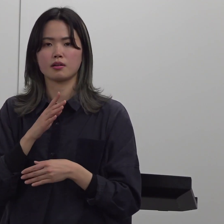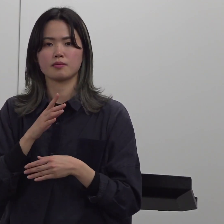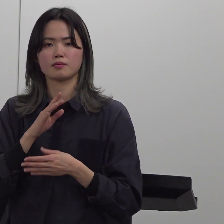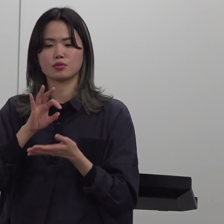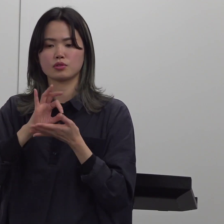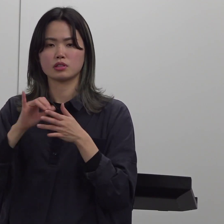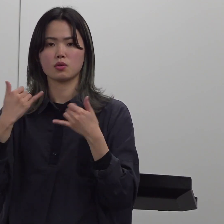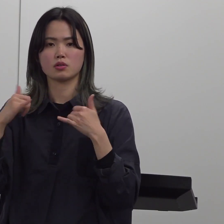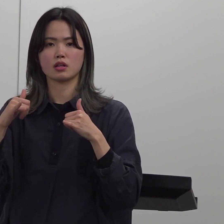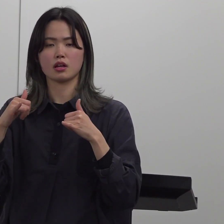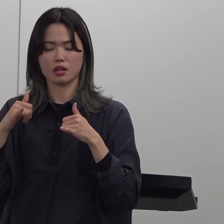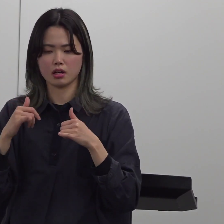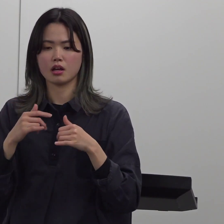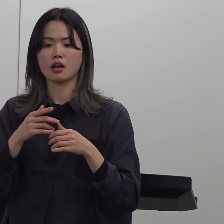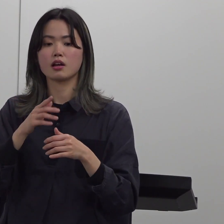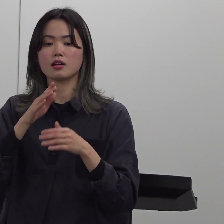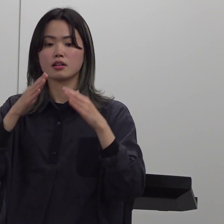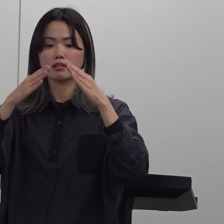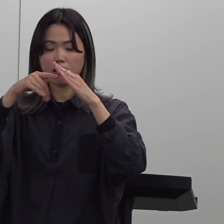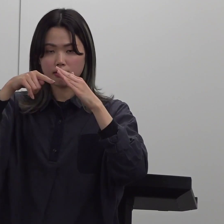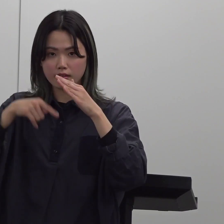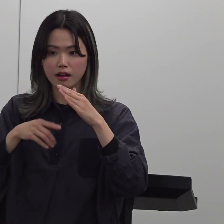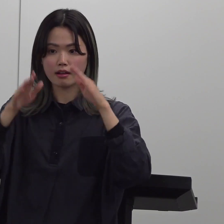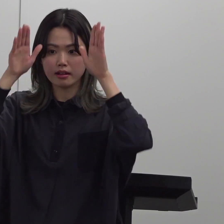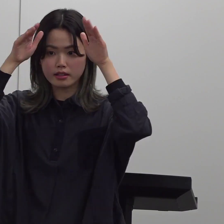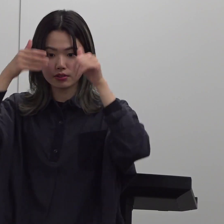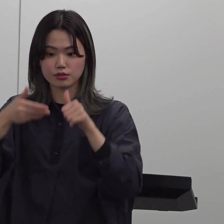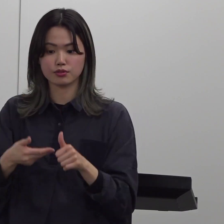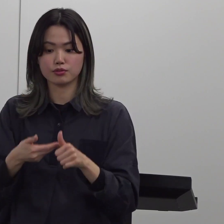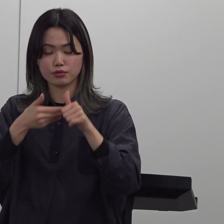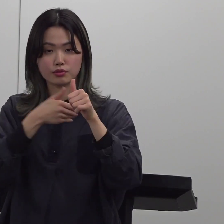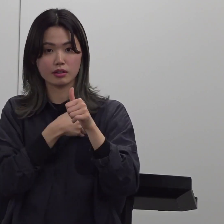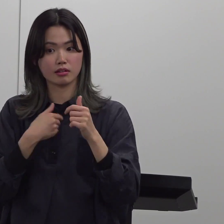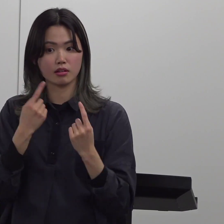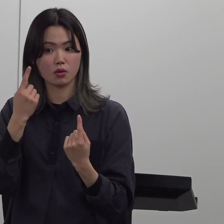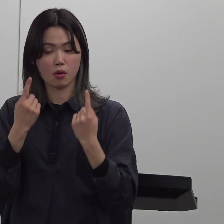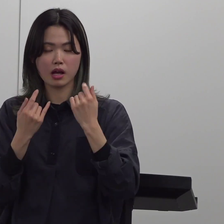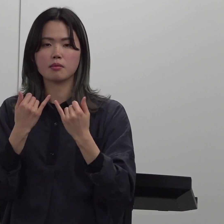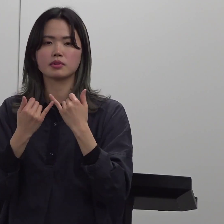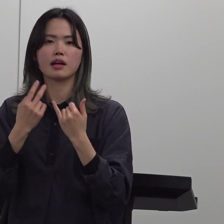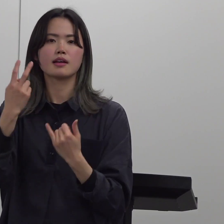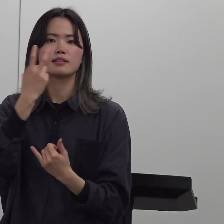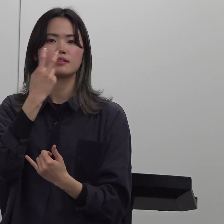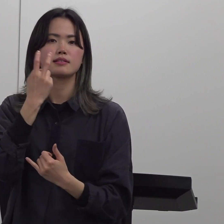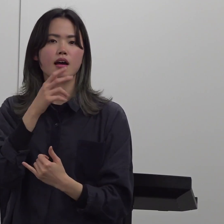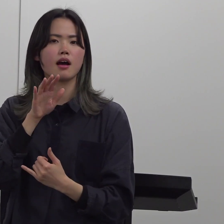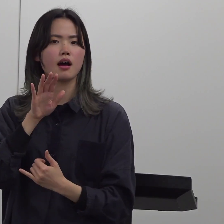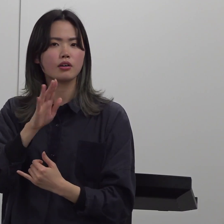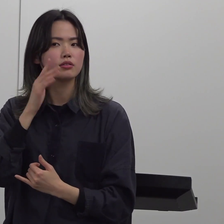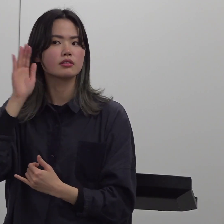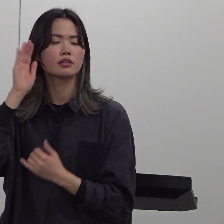飼えるかどうかっていうことで審査もあるっていうのは聞いたことあるんですね 誰でも受けられるわけではないと、その要件をちゃんと教えていただいて